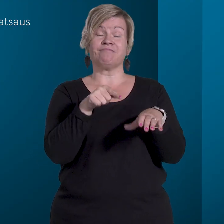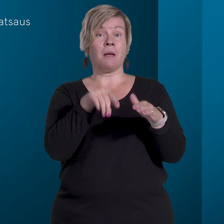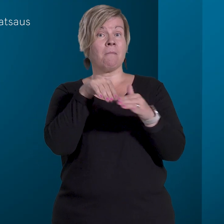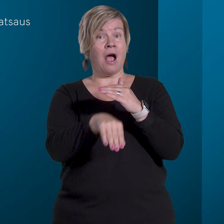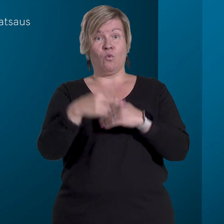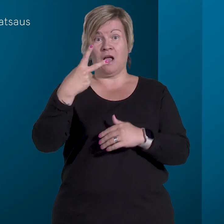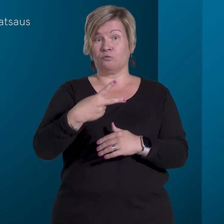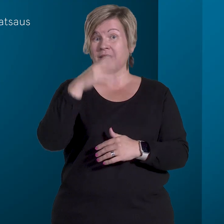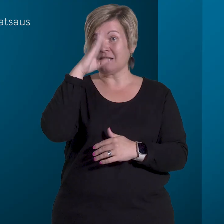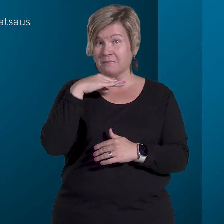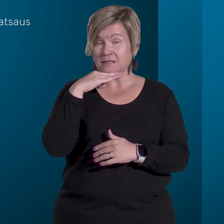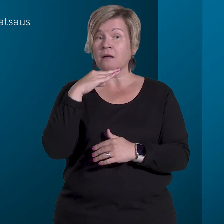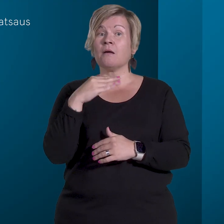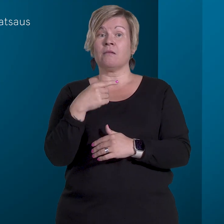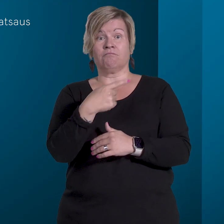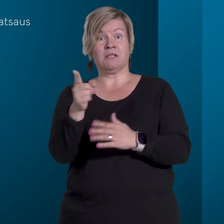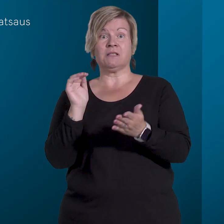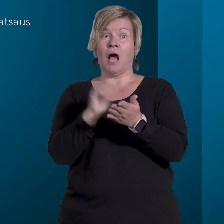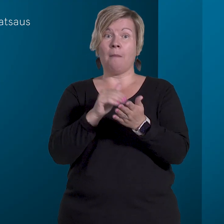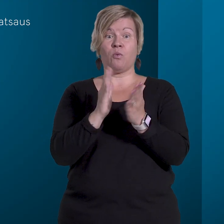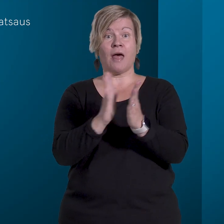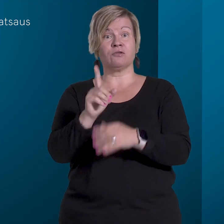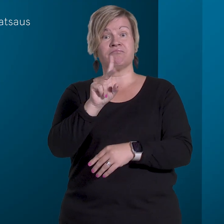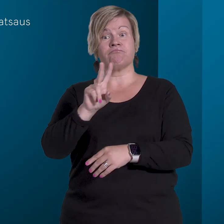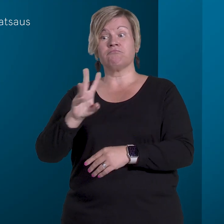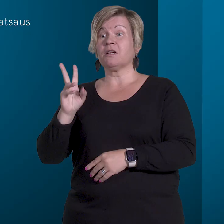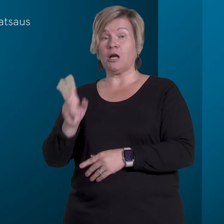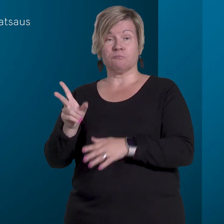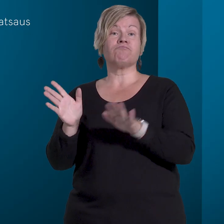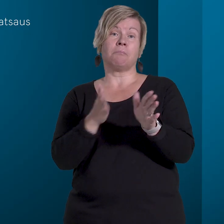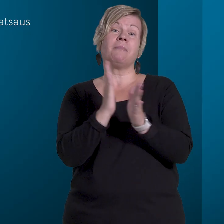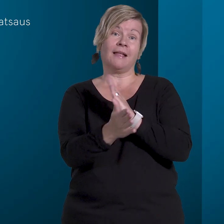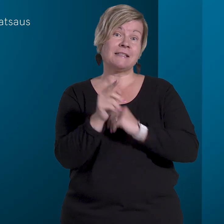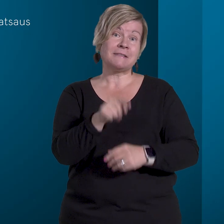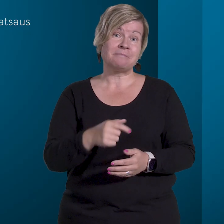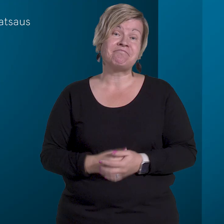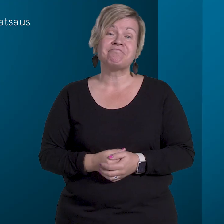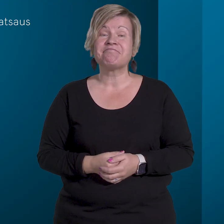Kierrokselle mahtuu mukaan 20 ihmistä, ja paikat täytetään saapumisjärjestyksessä.